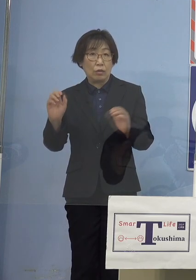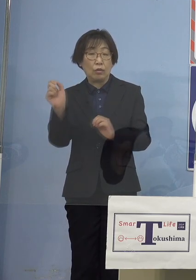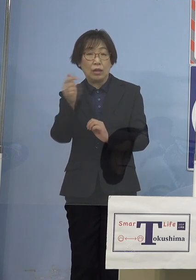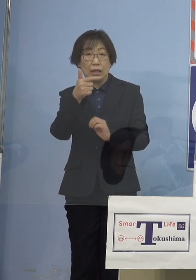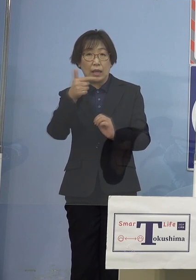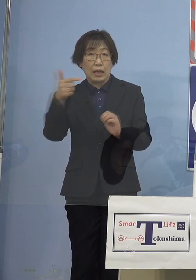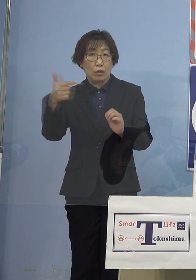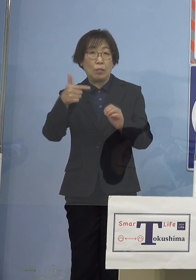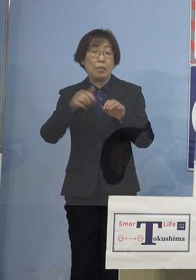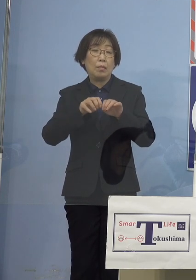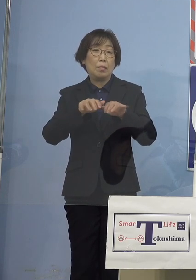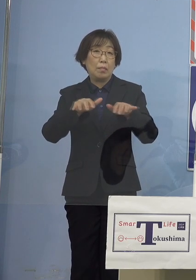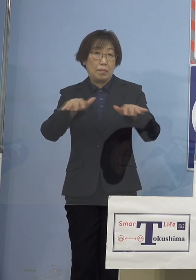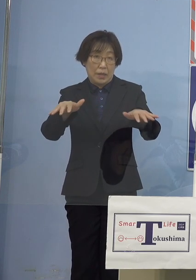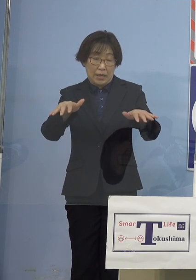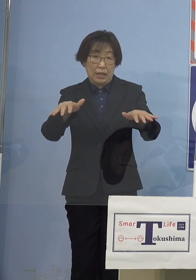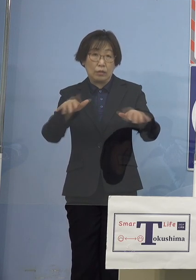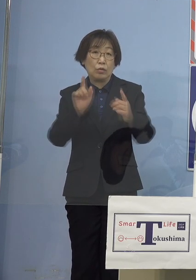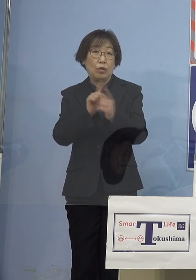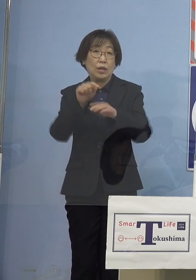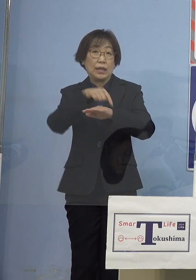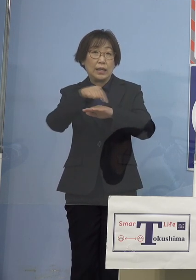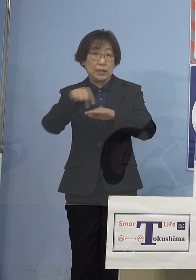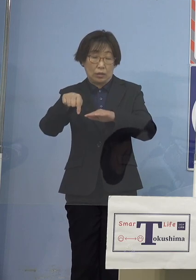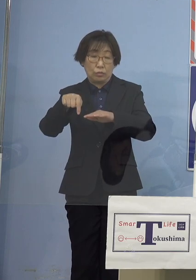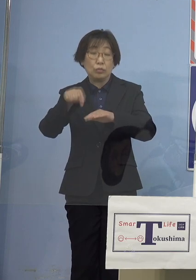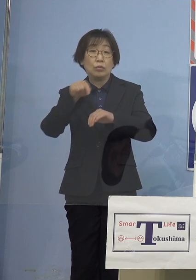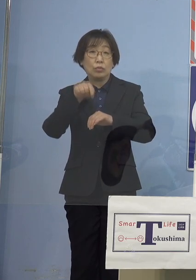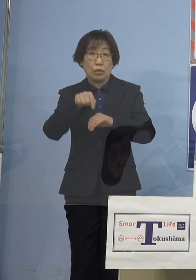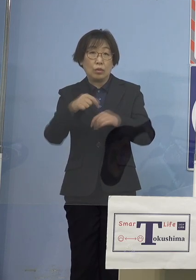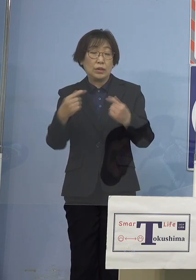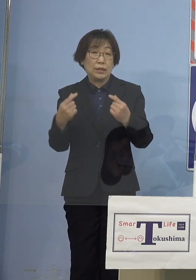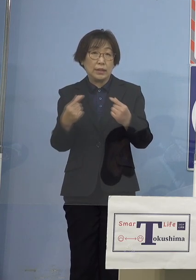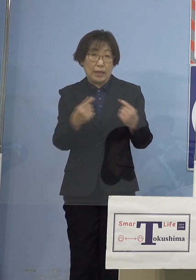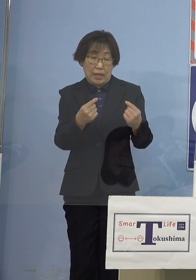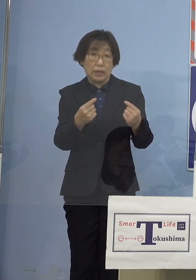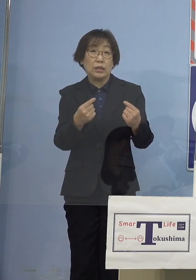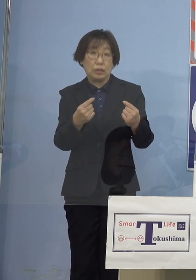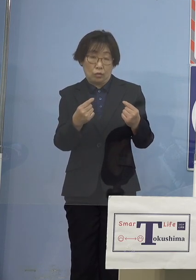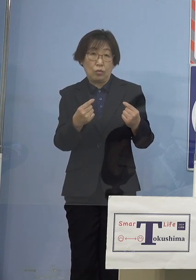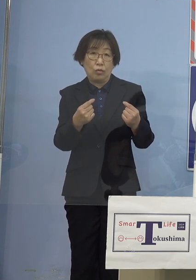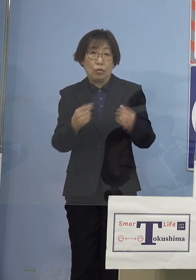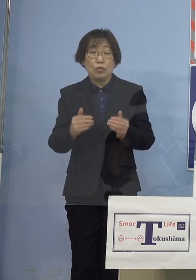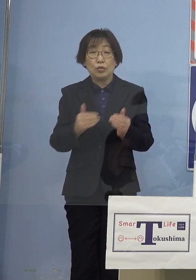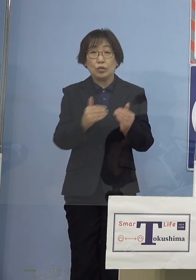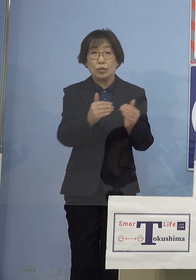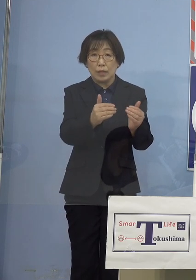こちらに向けた対策を気を緩めることなく しっかりと進めて参りたいと考えております